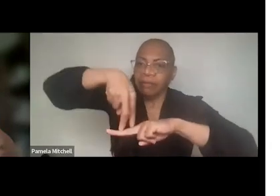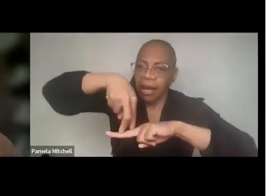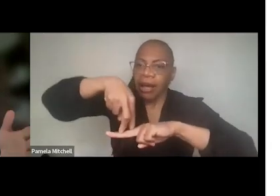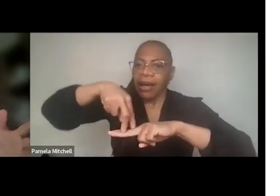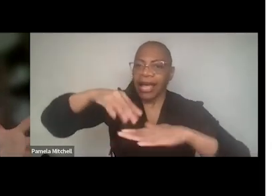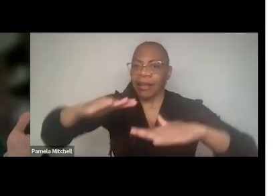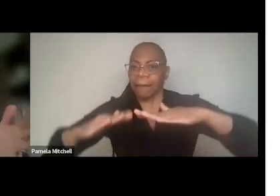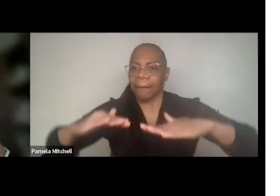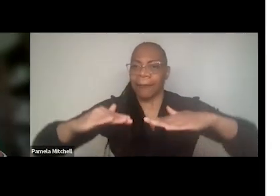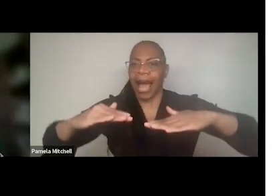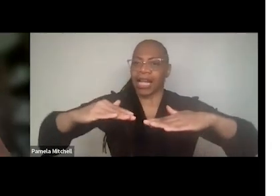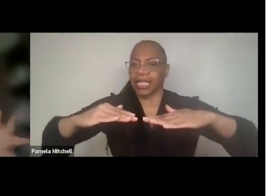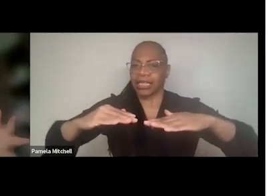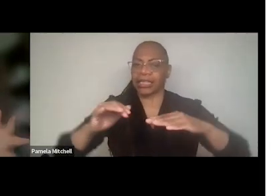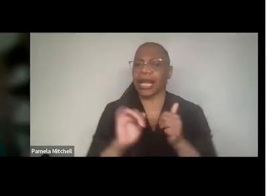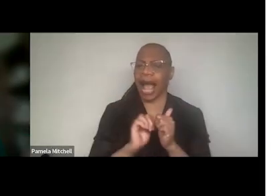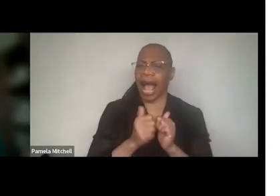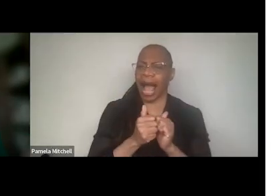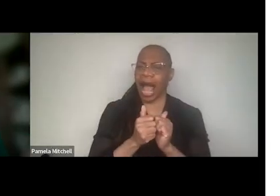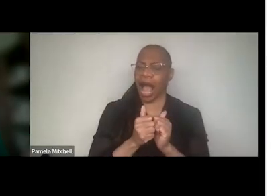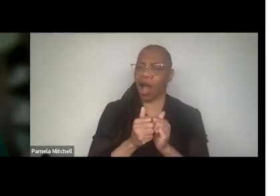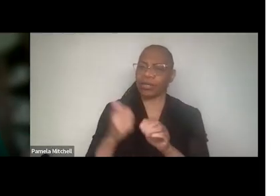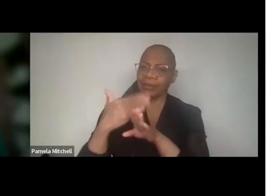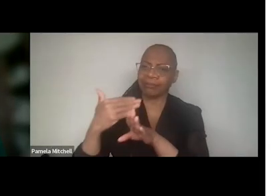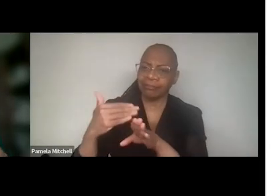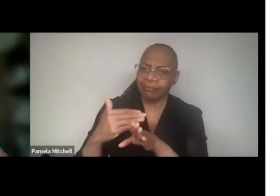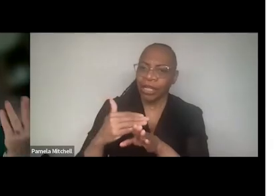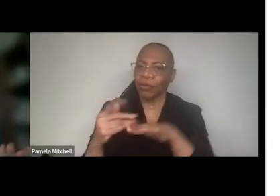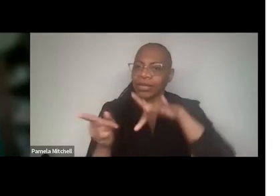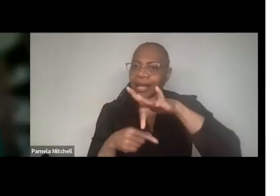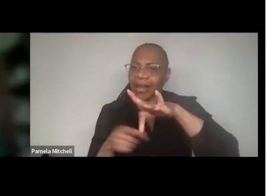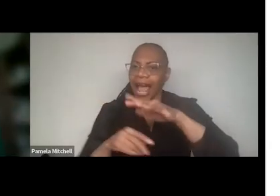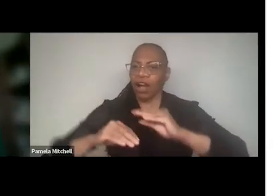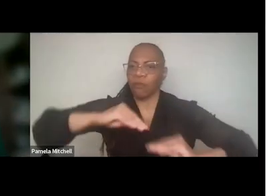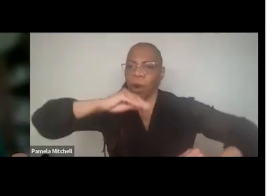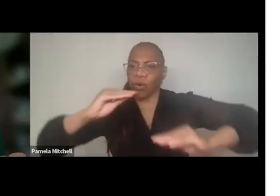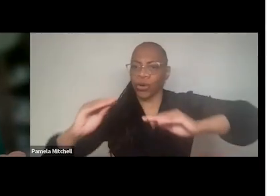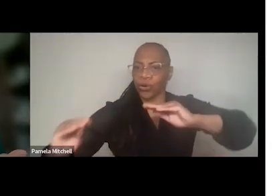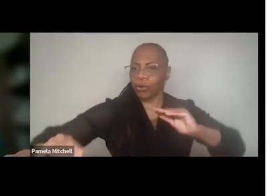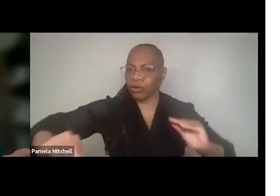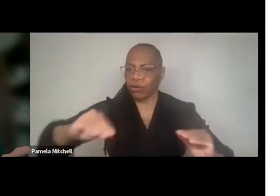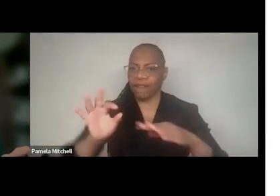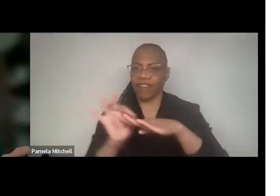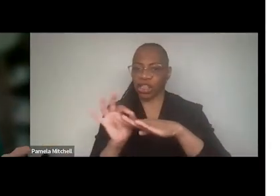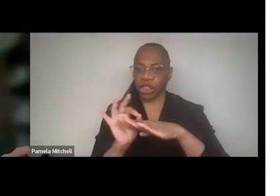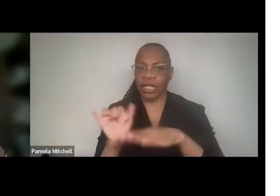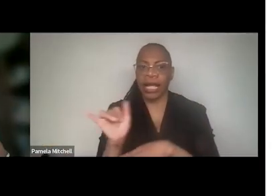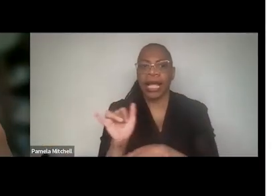y cómo eso se ve afectado por su falta de funcionamiento motor. La limitación y el funcionamiento físico significan